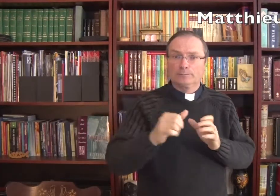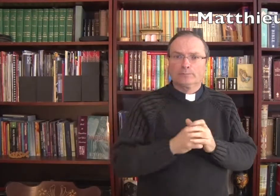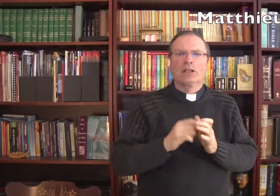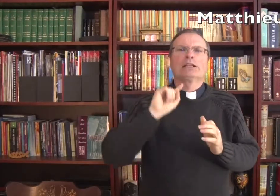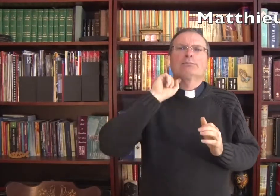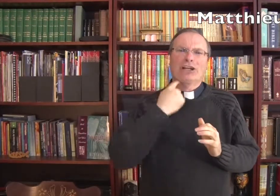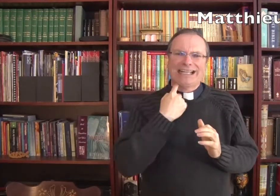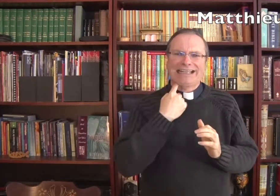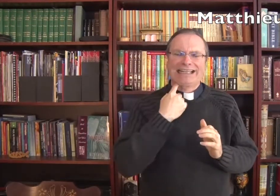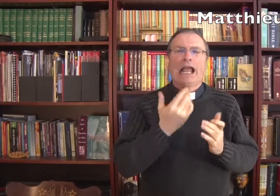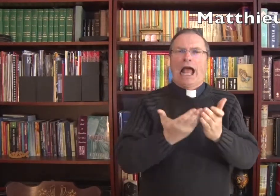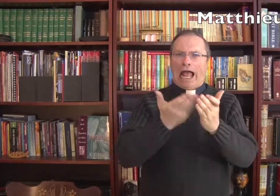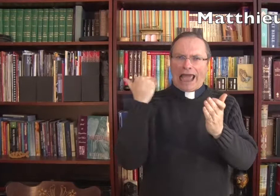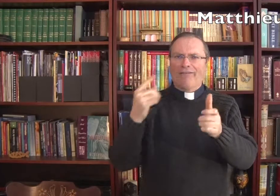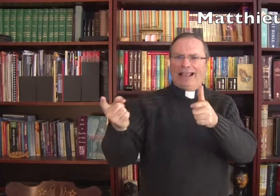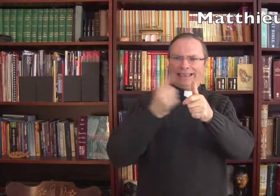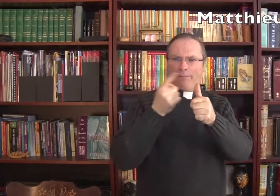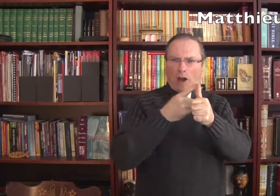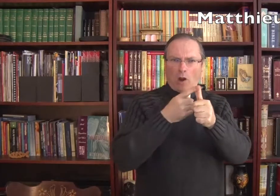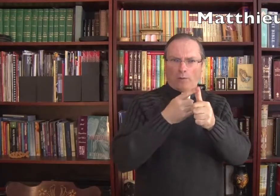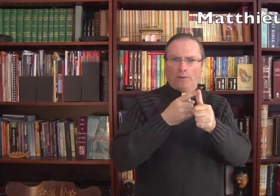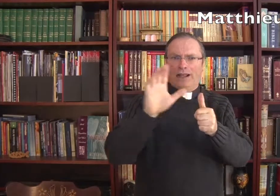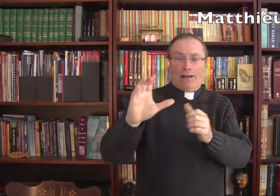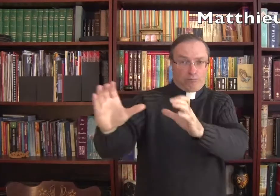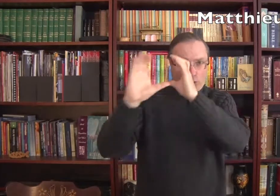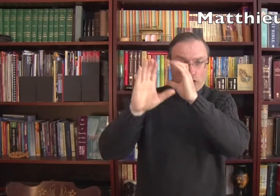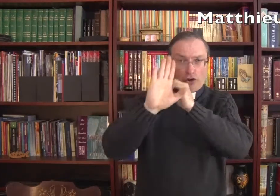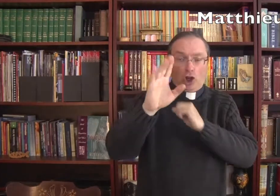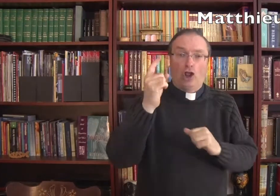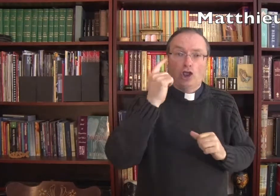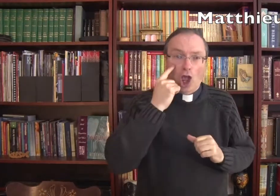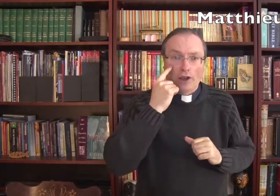Hypocrite, enlève d’abord la poutre de ton œil,